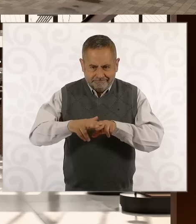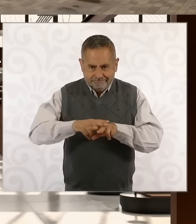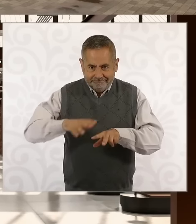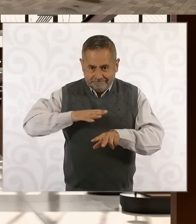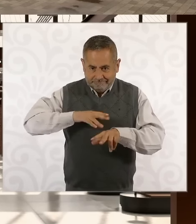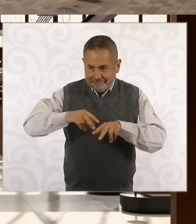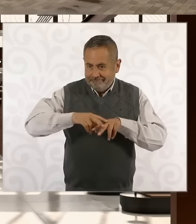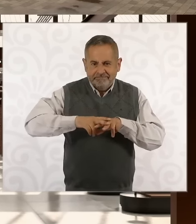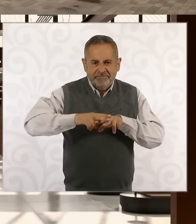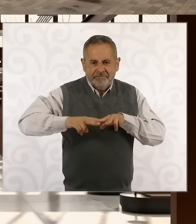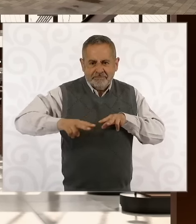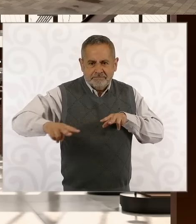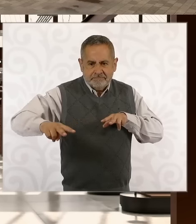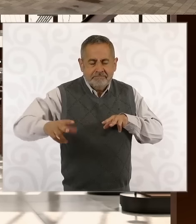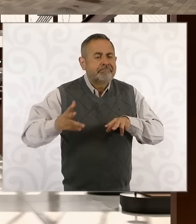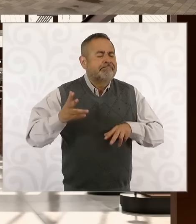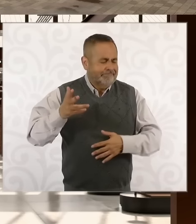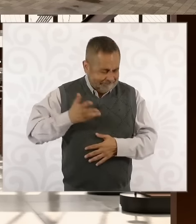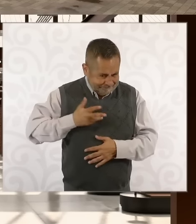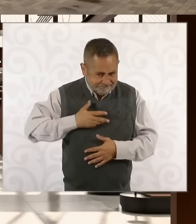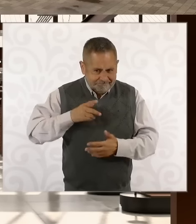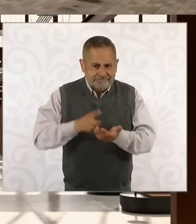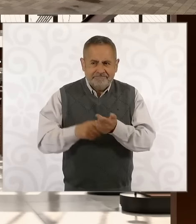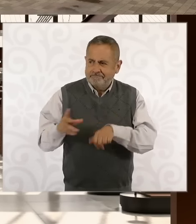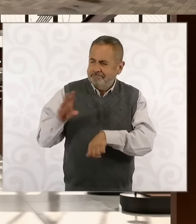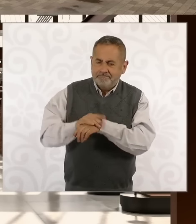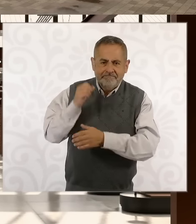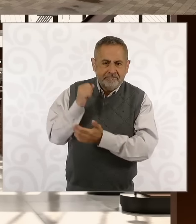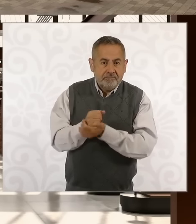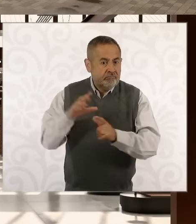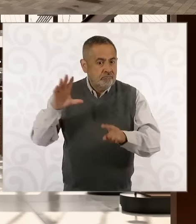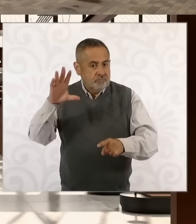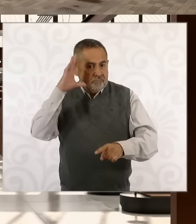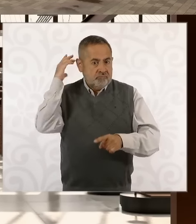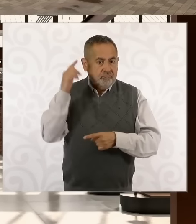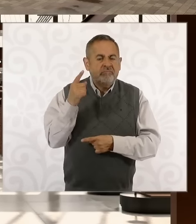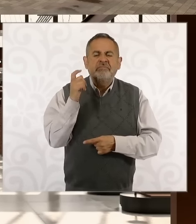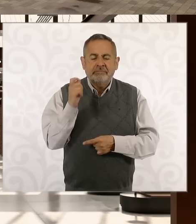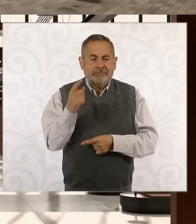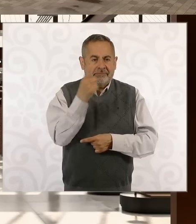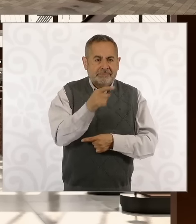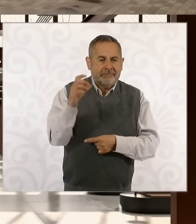adelante, con una velocidad de diseño máxima de entre 160 y 200 km porh. Los trenes de Ciudad de